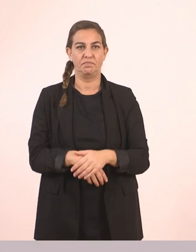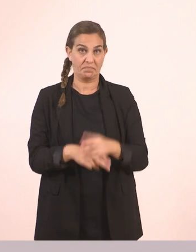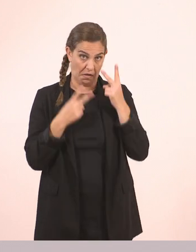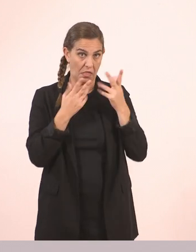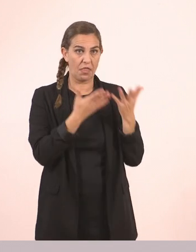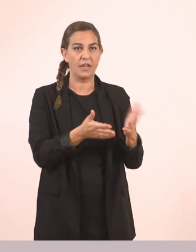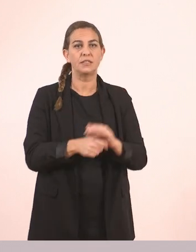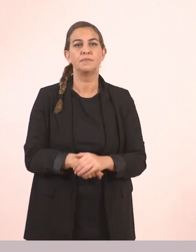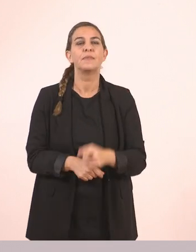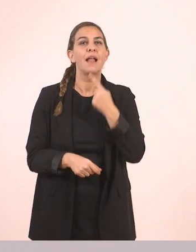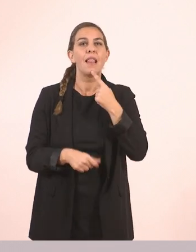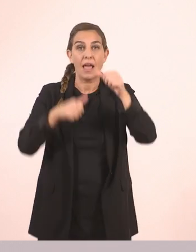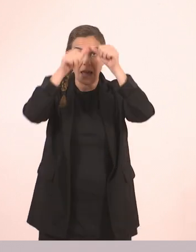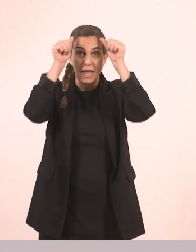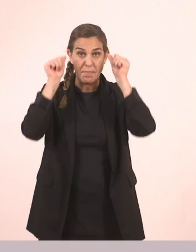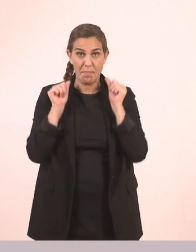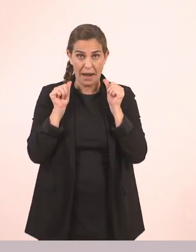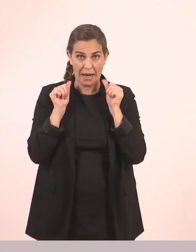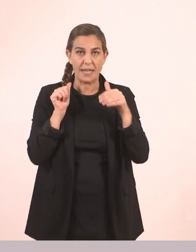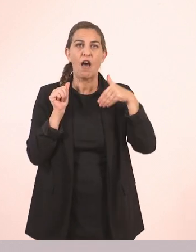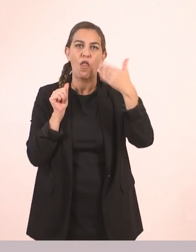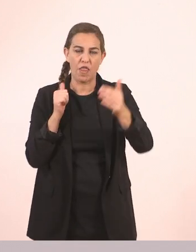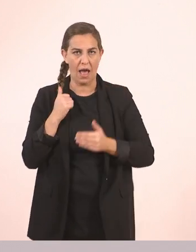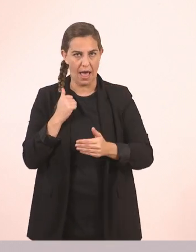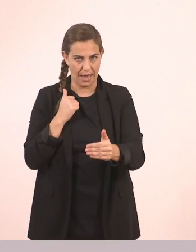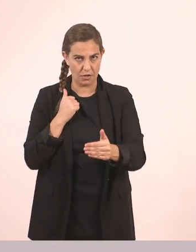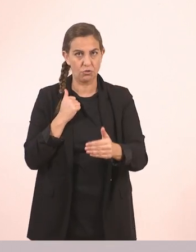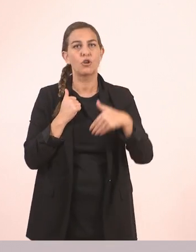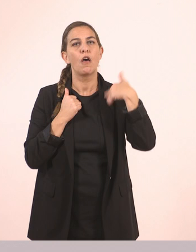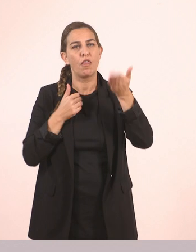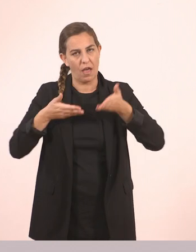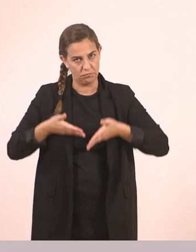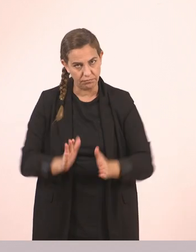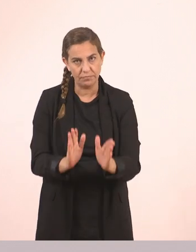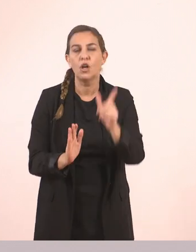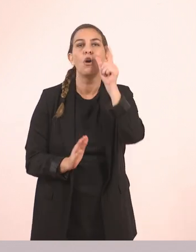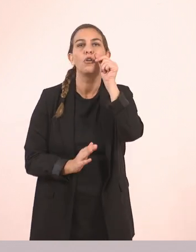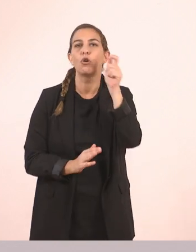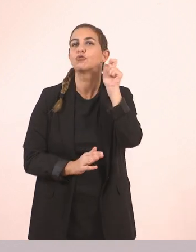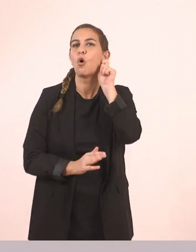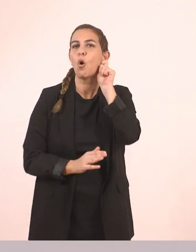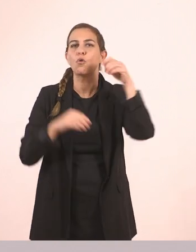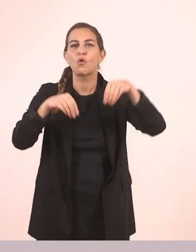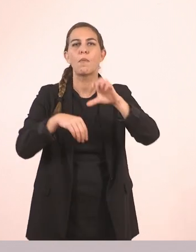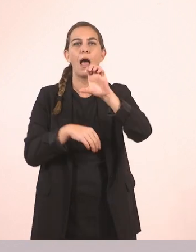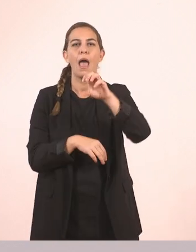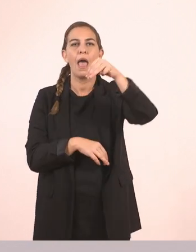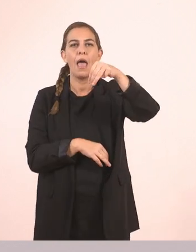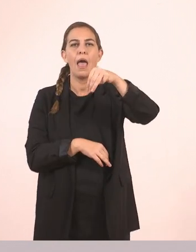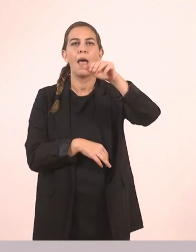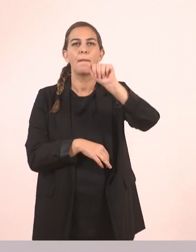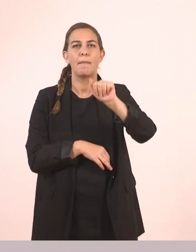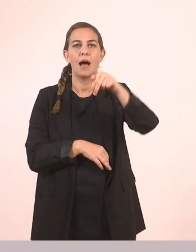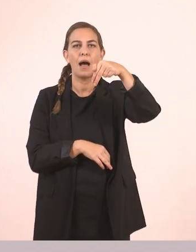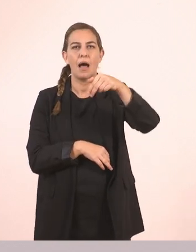(Η δασκάλα διαβάζει τη διαφάνεια)